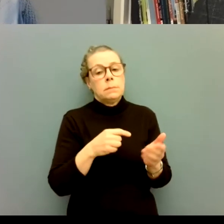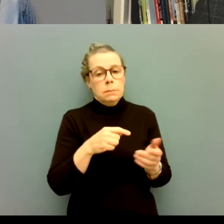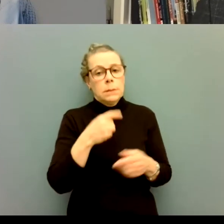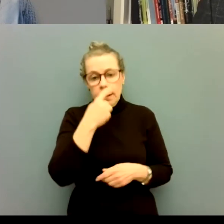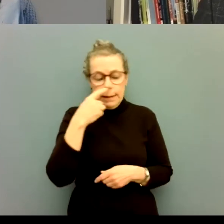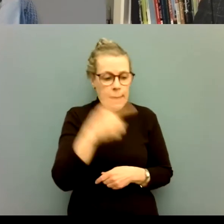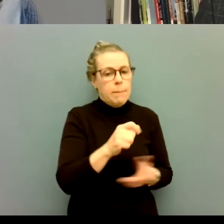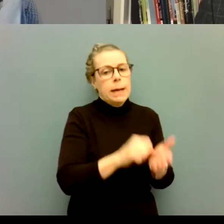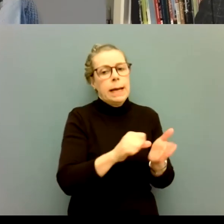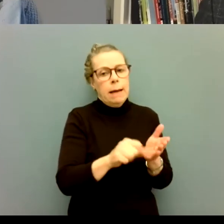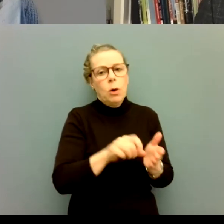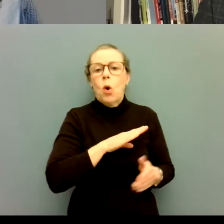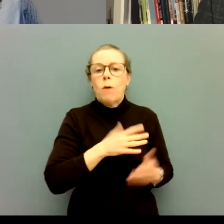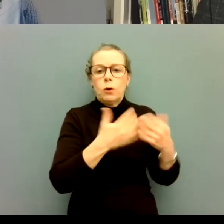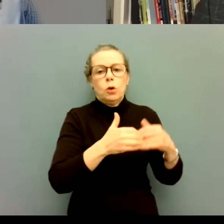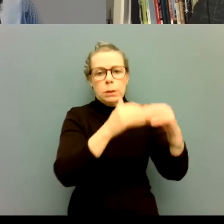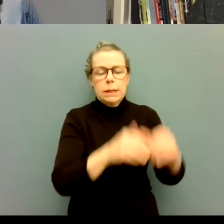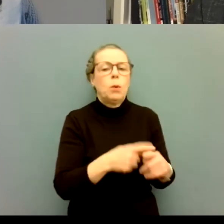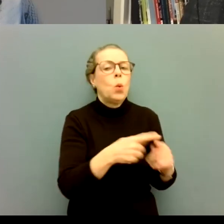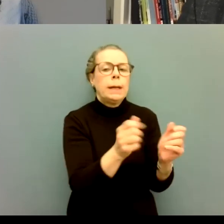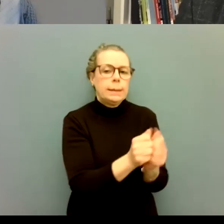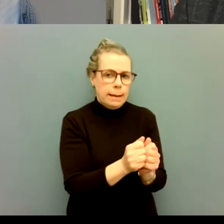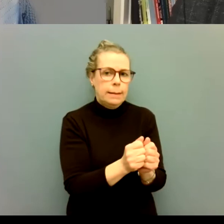funktionsnedsättning, på olika sätt.